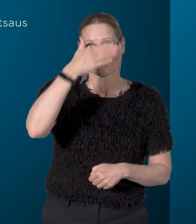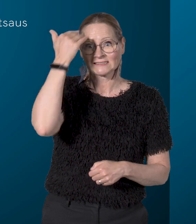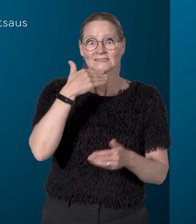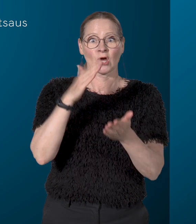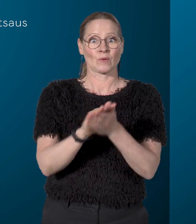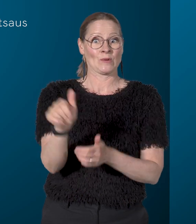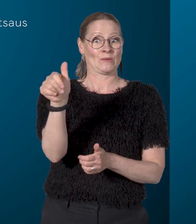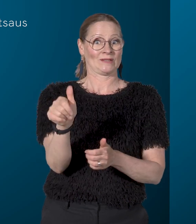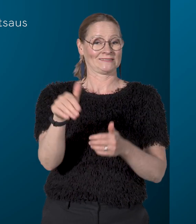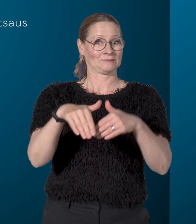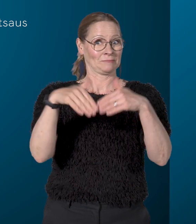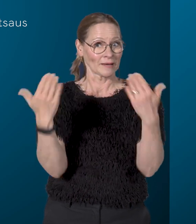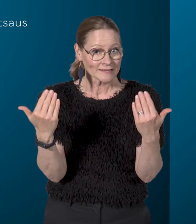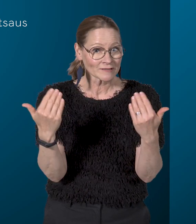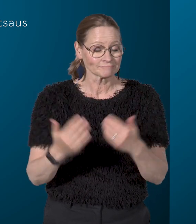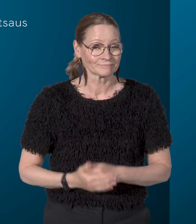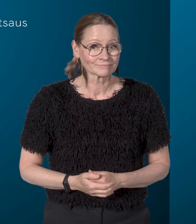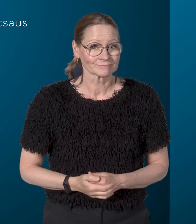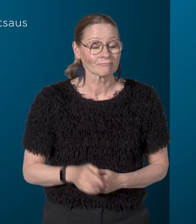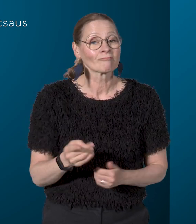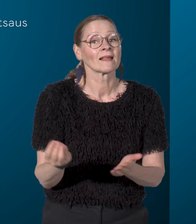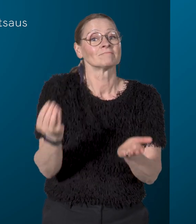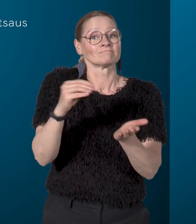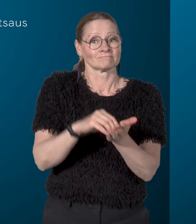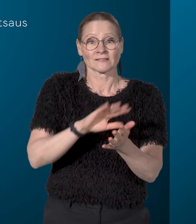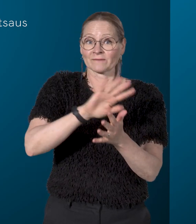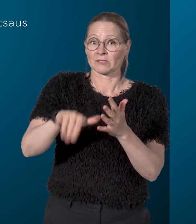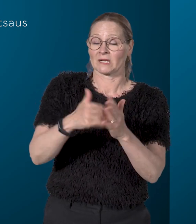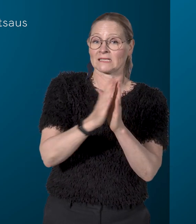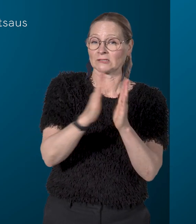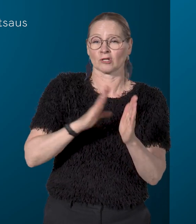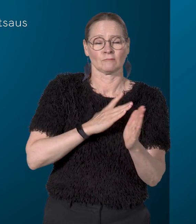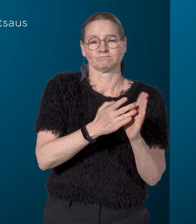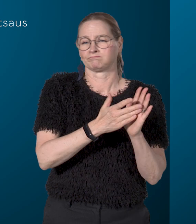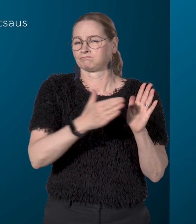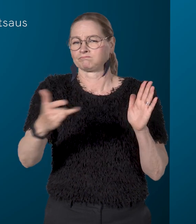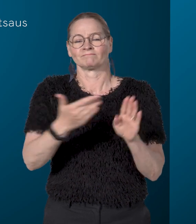jotka järjestetään 9. kesäkuuta 2024. Lisäksi Viittomakielisessä kirjastossa on nähtävillä -